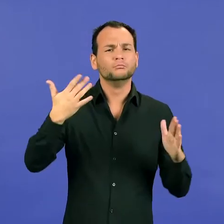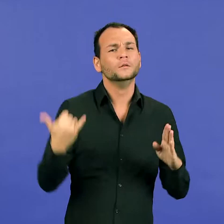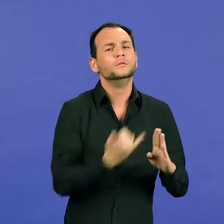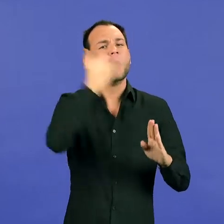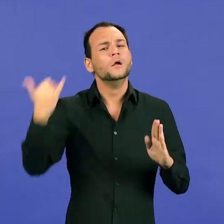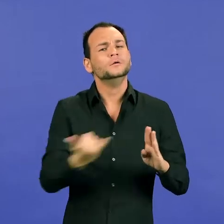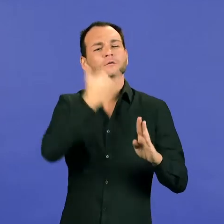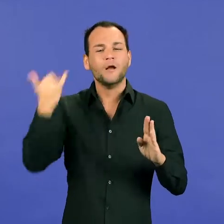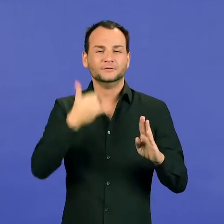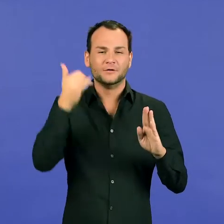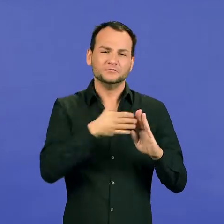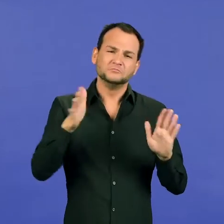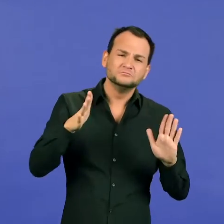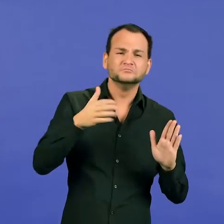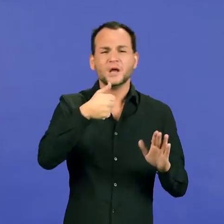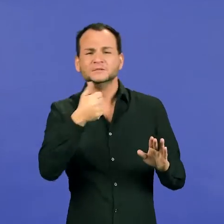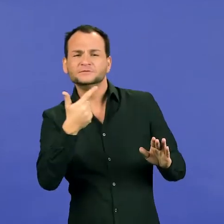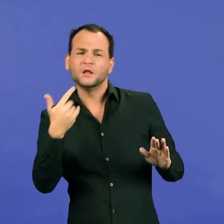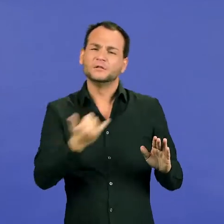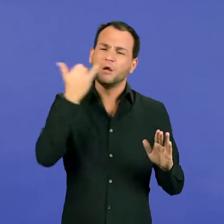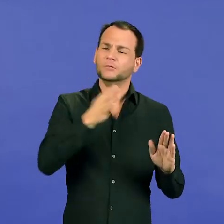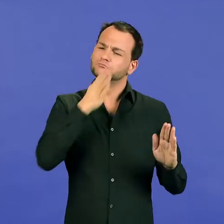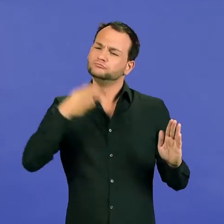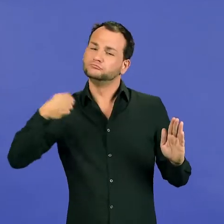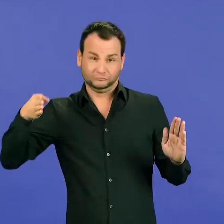Außerdem gibt es jährlich ein bis zwei Sonderausstellungen